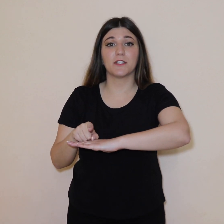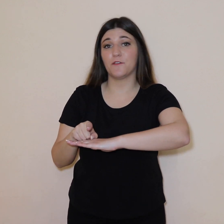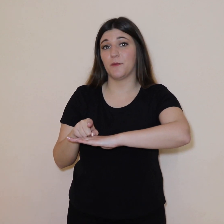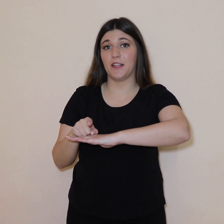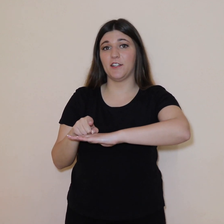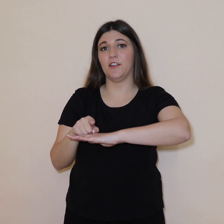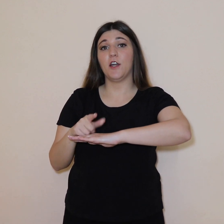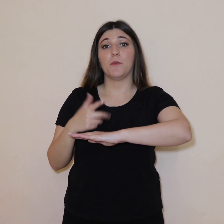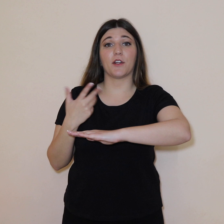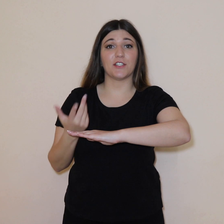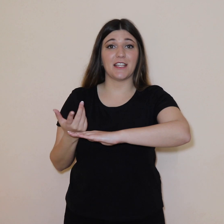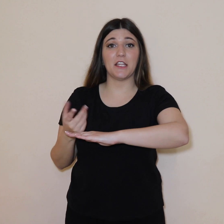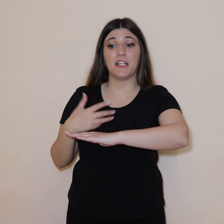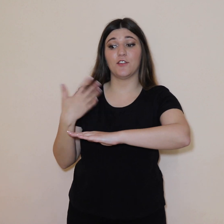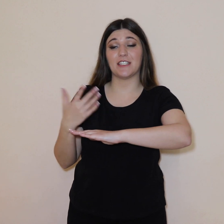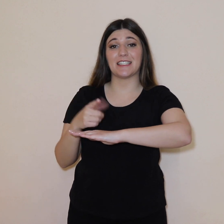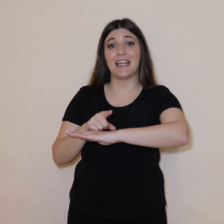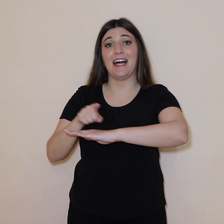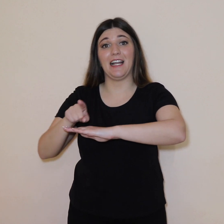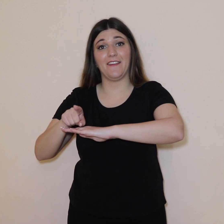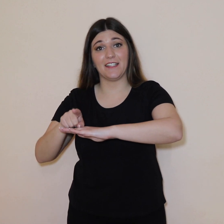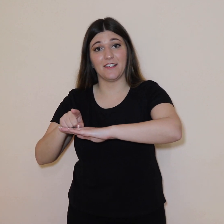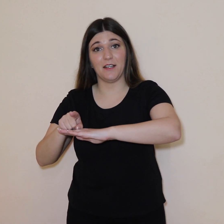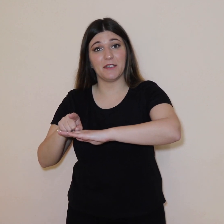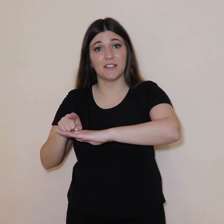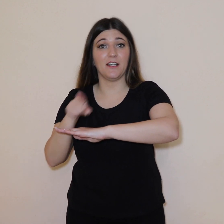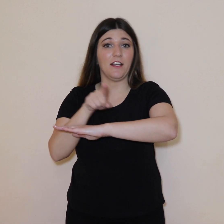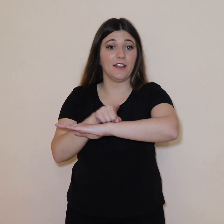más información, porque nos está diciendo si está a la derecha de la mesa, en el centro,